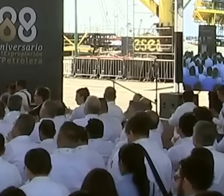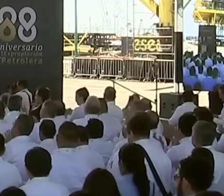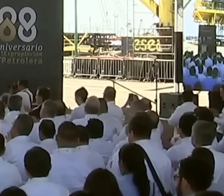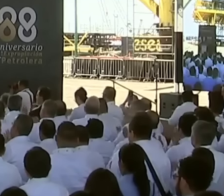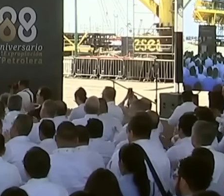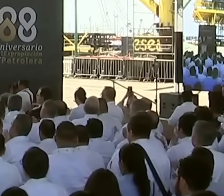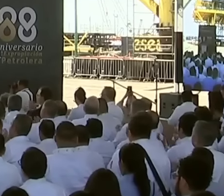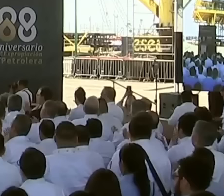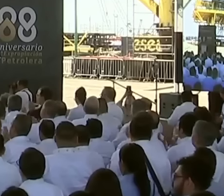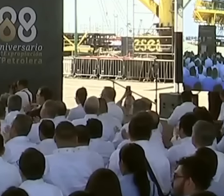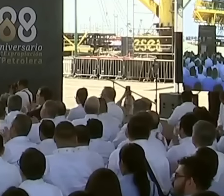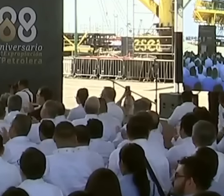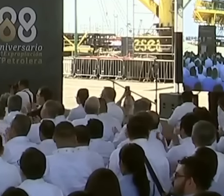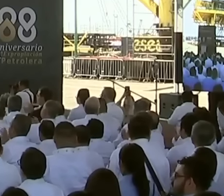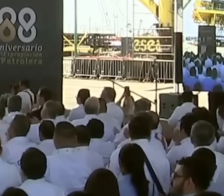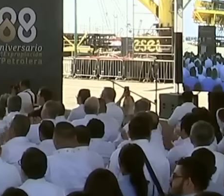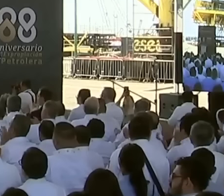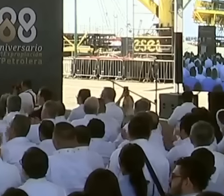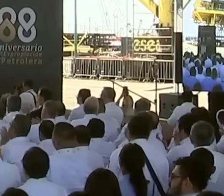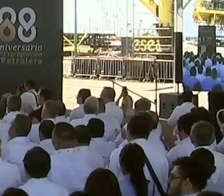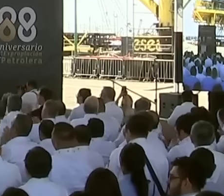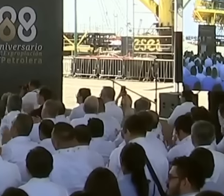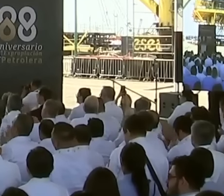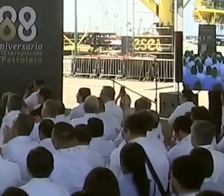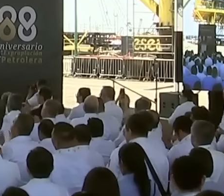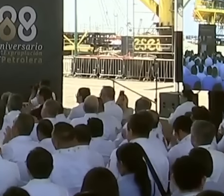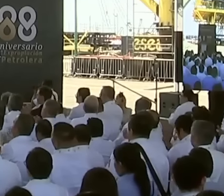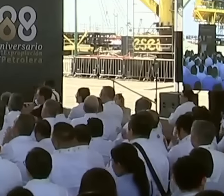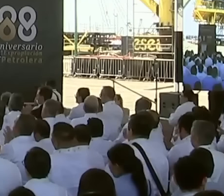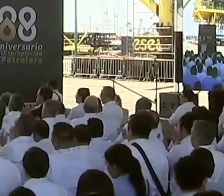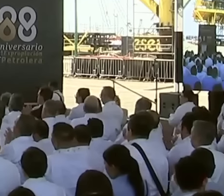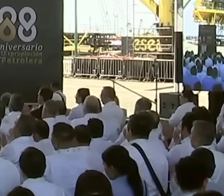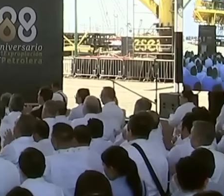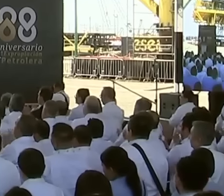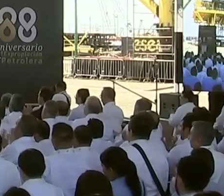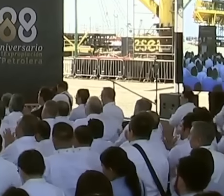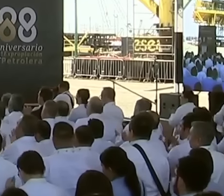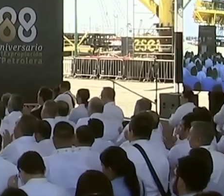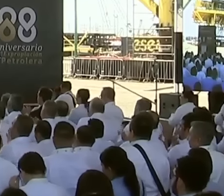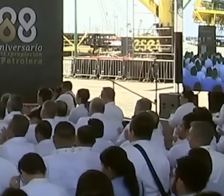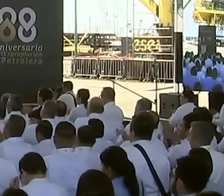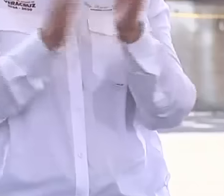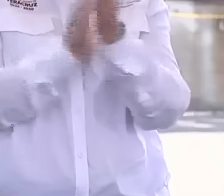Decluye este evento. Se despide de ustedes la presidenta de los Estados Unidos Mexicanos.